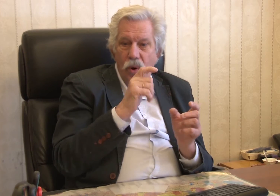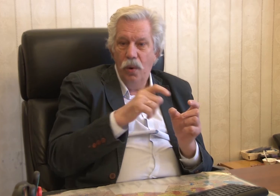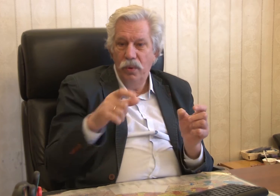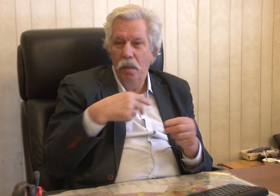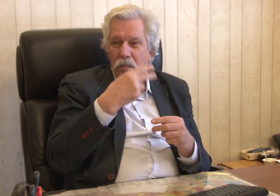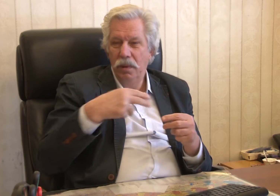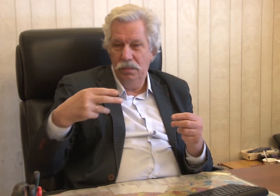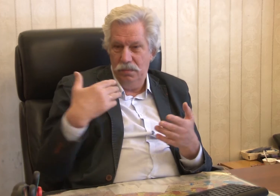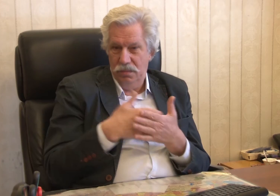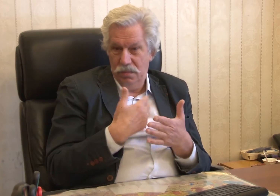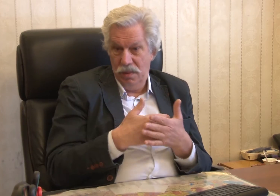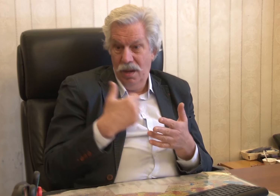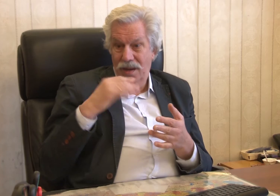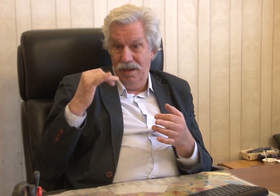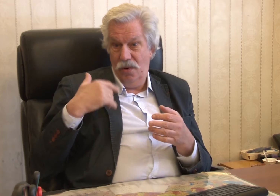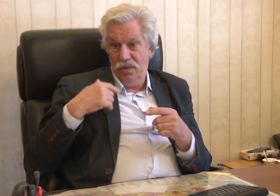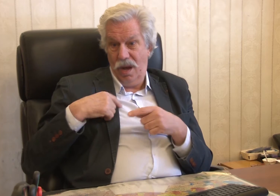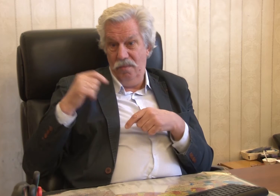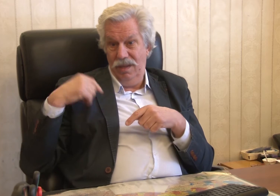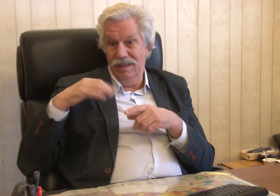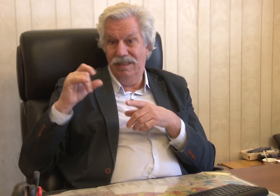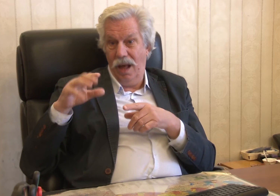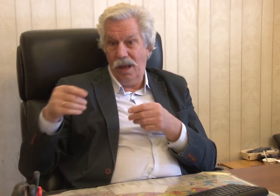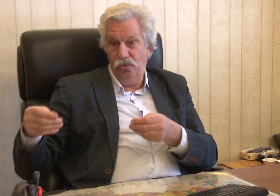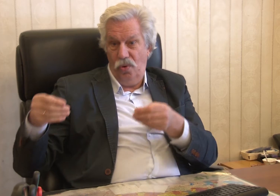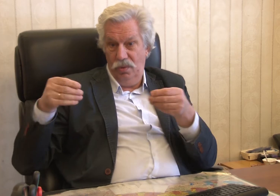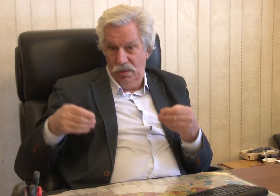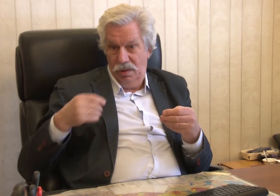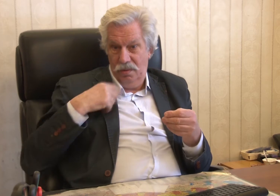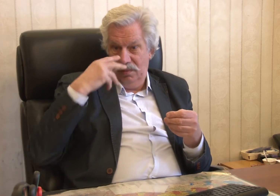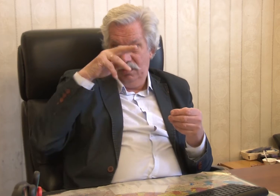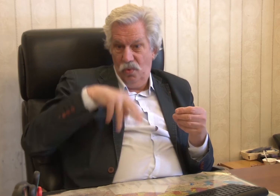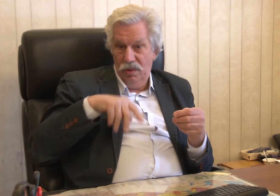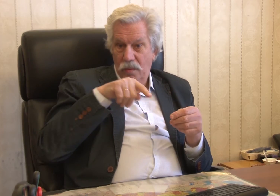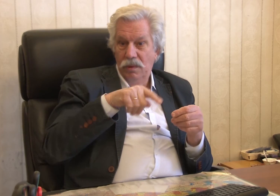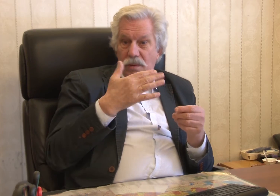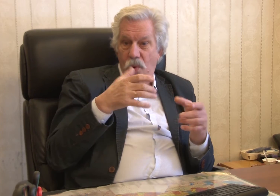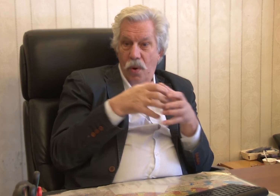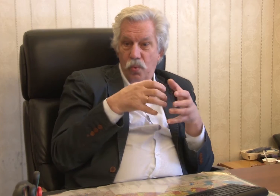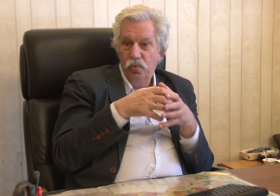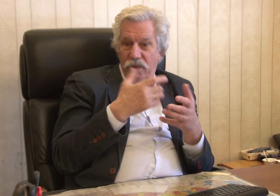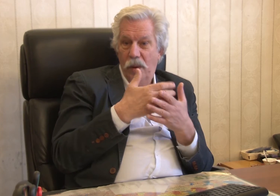количество участников. Благодаря статотчётам мы видим, сколько у нас кружков есть,